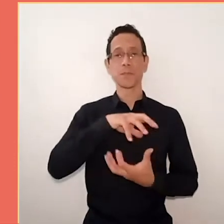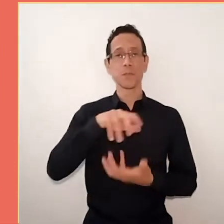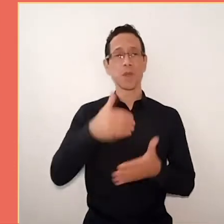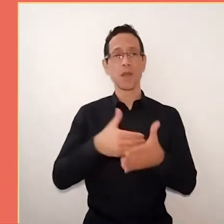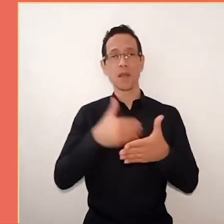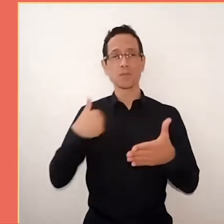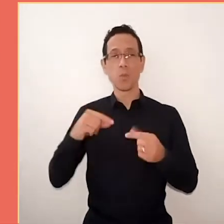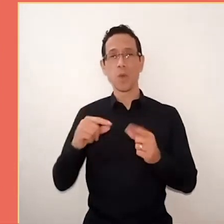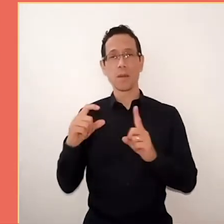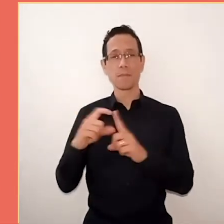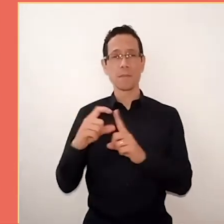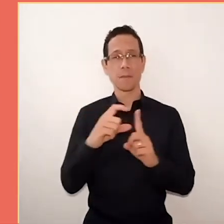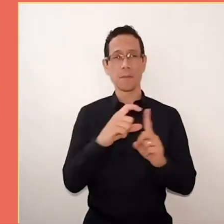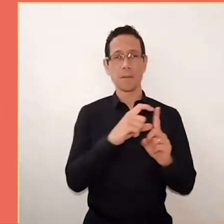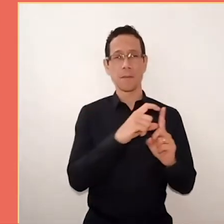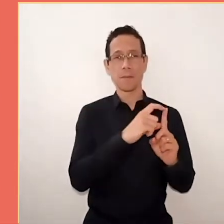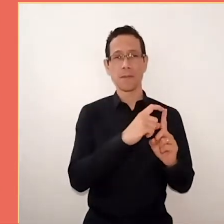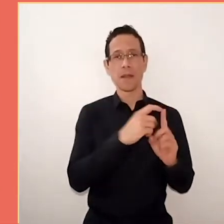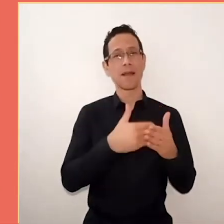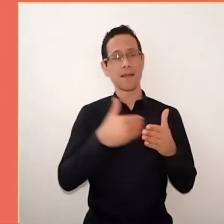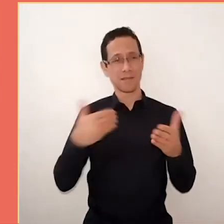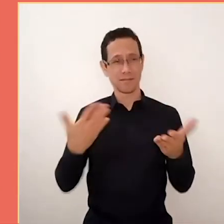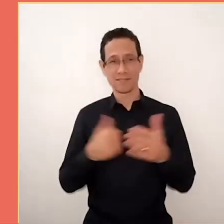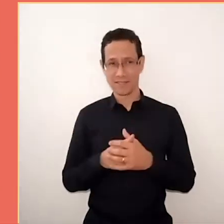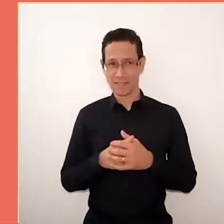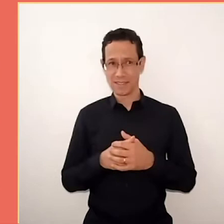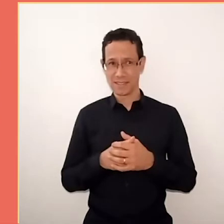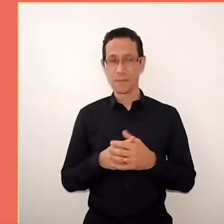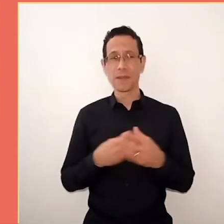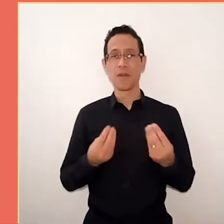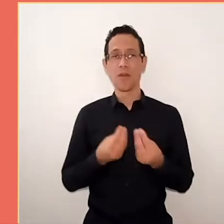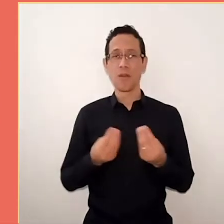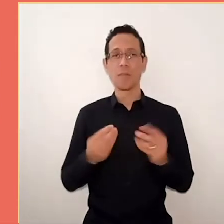a gente usa muito, mas eu acho que é menos badalada a continuação dessa frase.